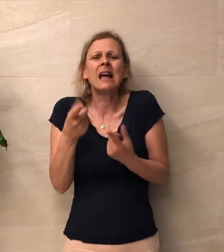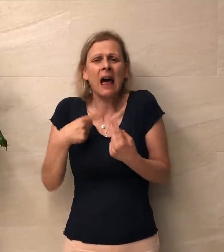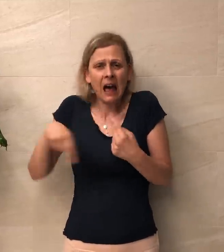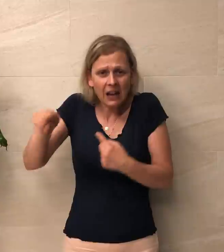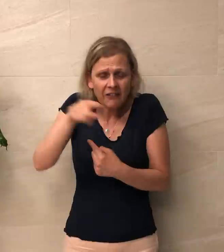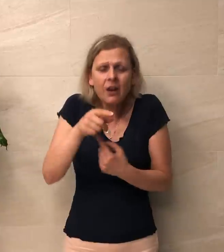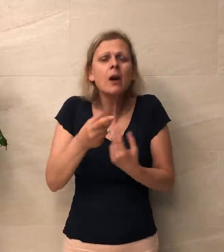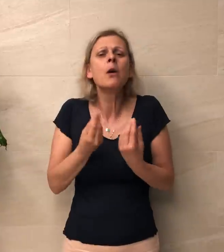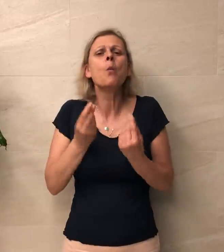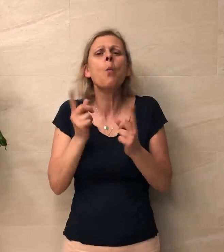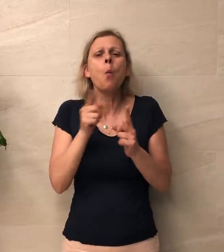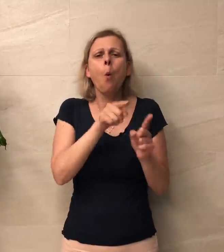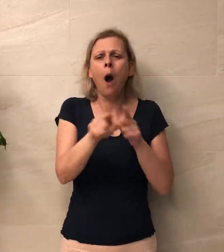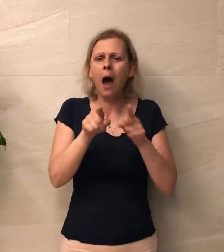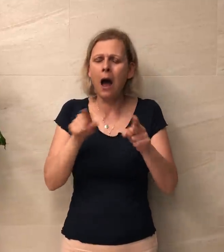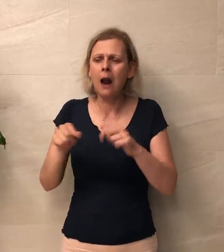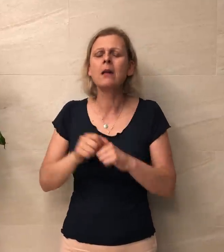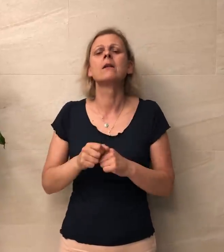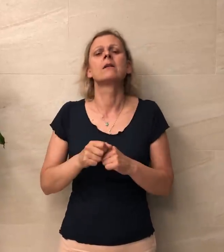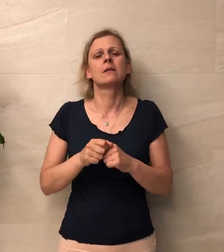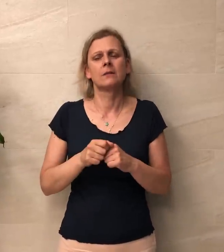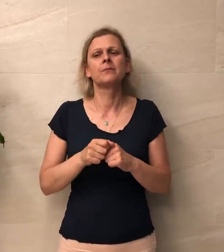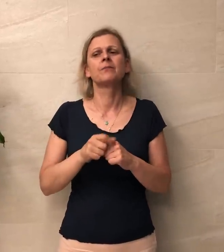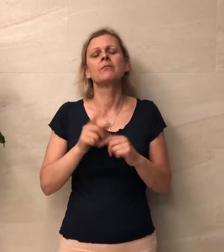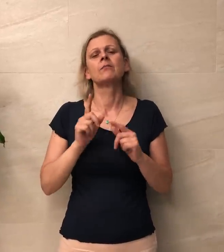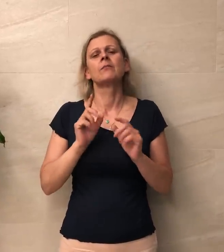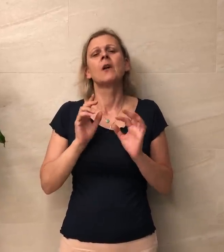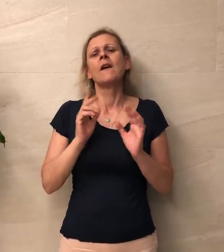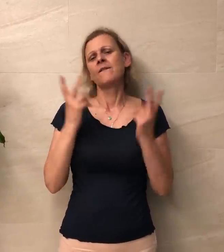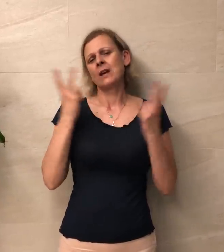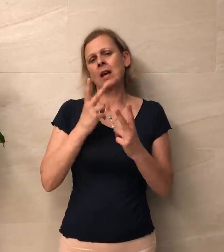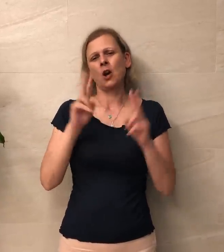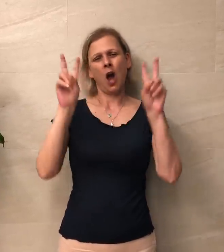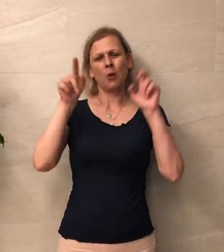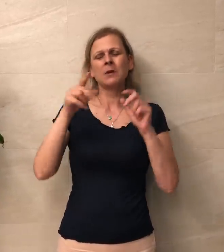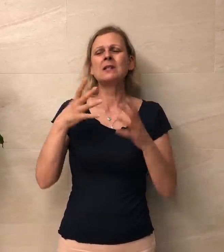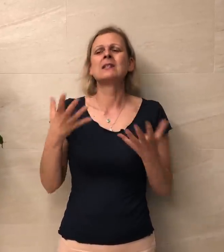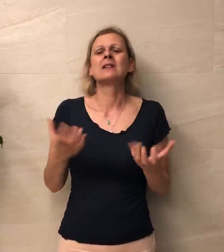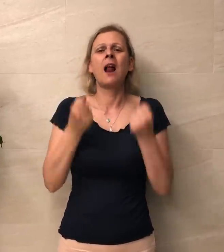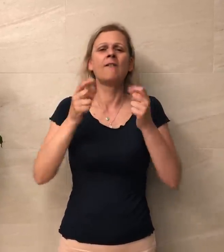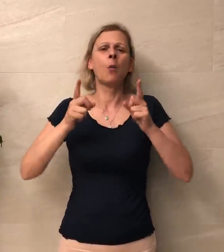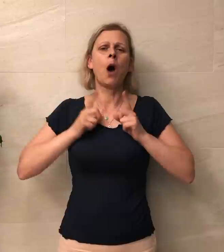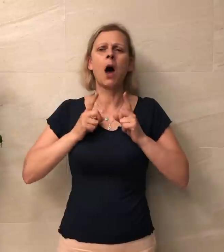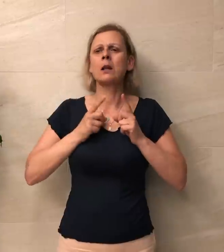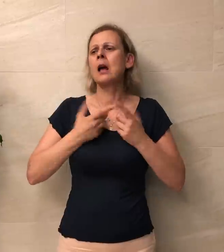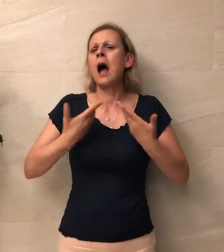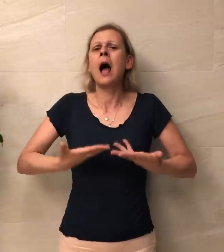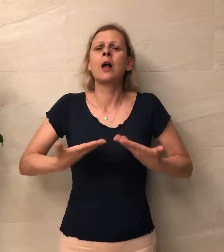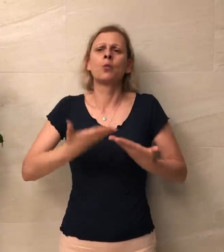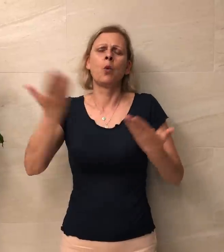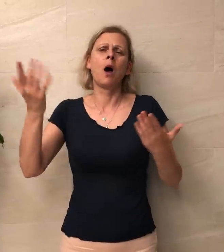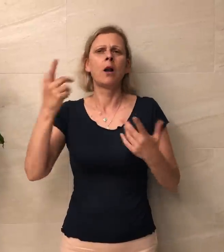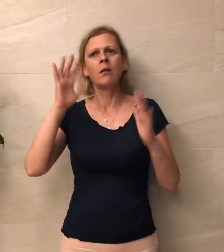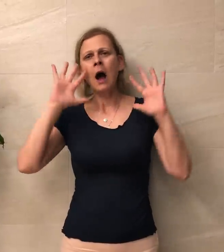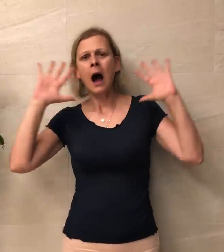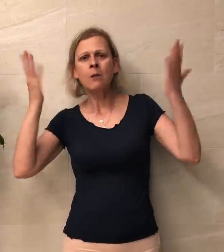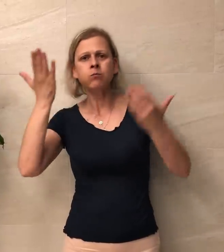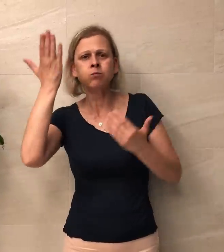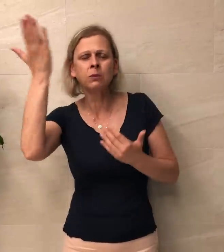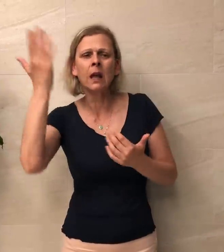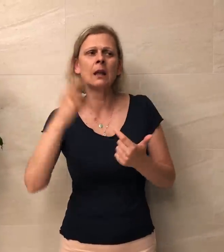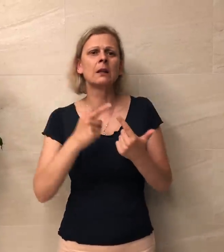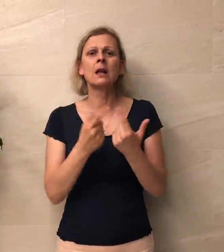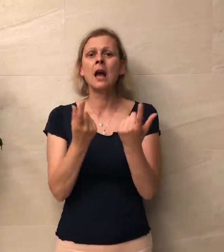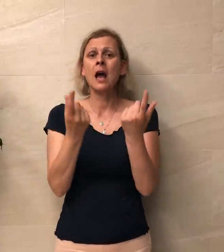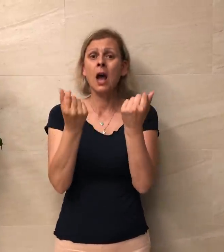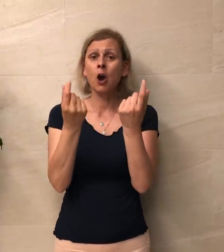quale potesse essere l’utilità per i membri. In realtà quella della salvaguardia è una questione attuale e riguarda diversi settori come l’ambiente,